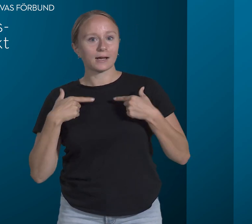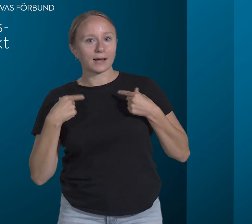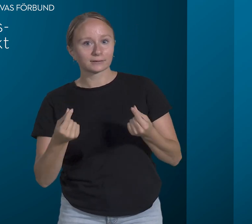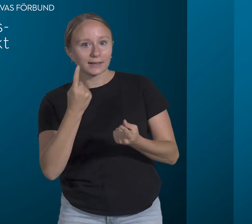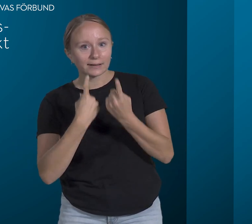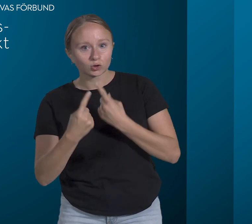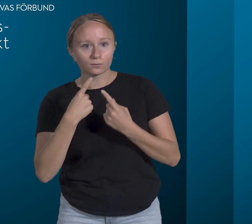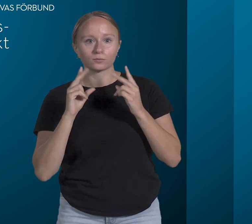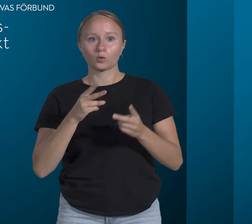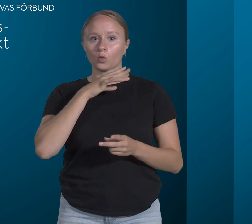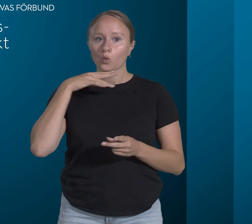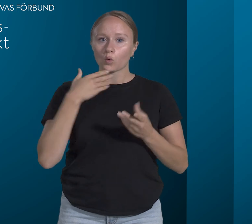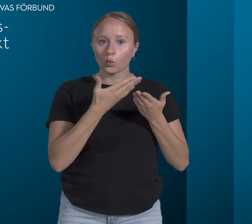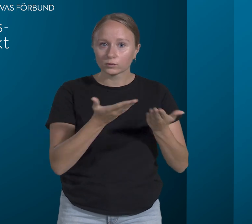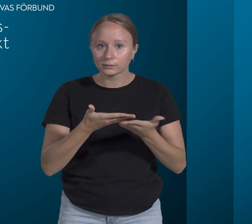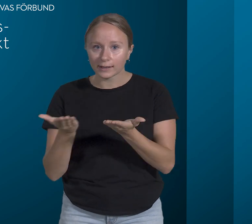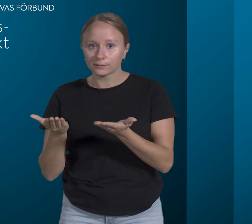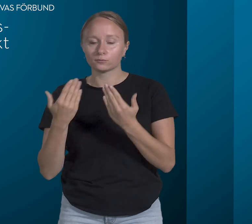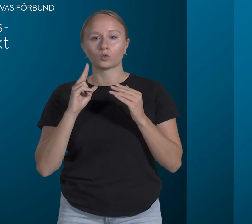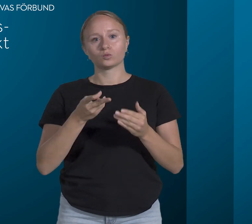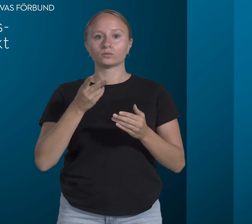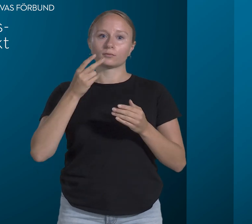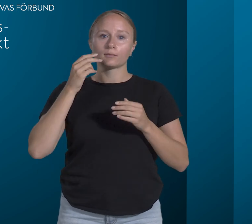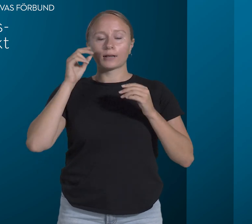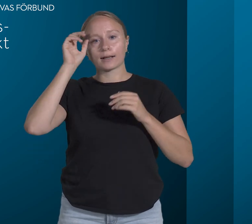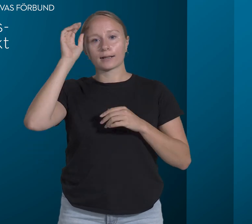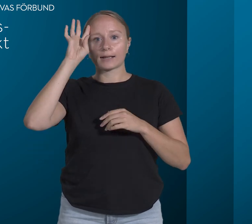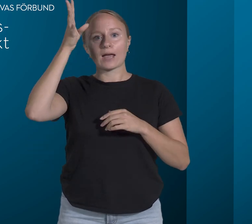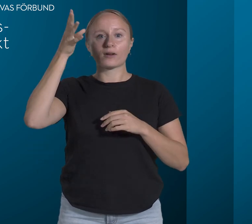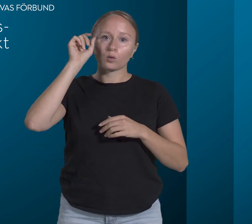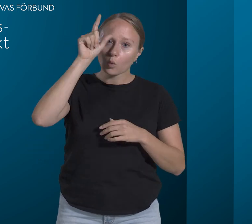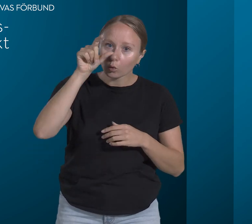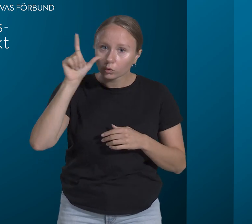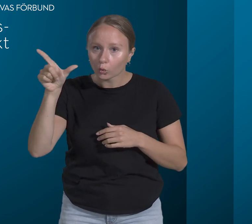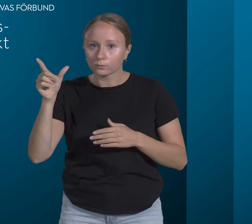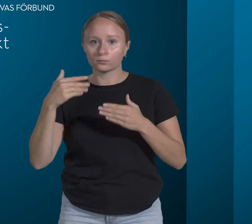intressanta diskussioner, roliga utställningar, kreativ kultur,-